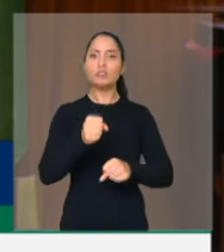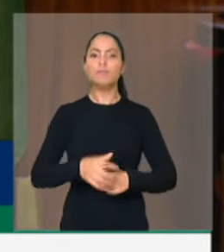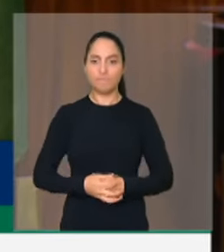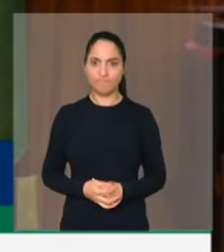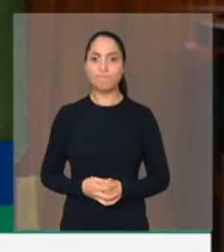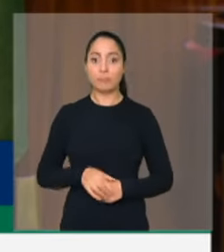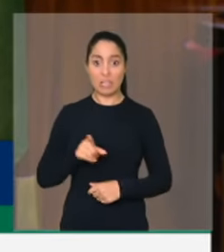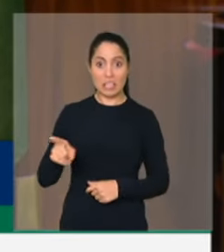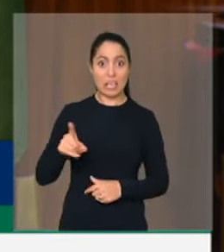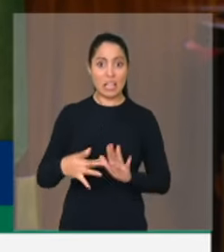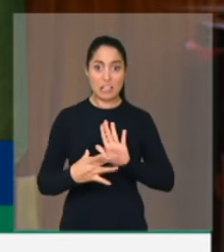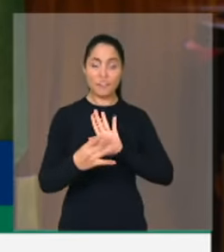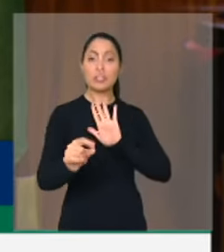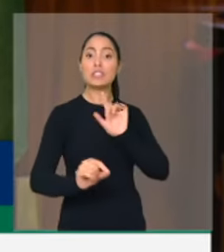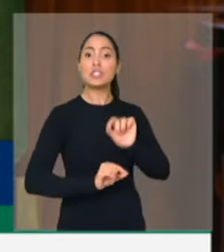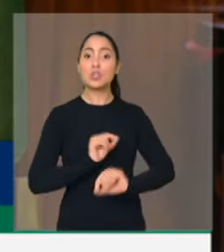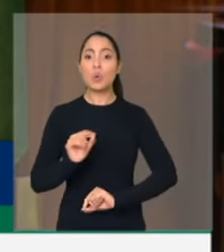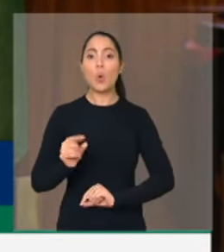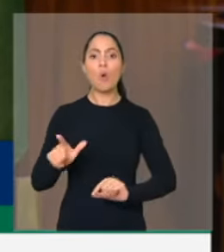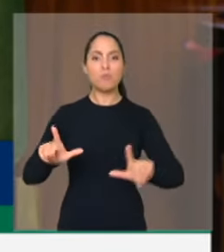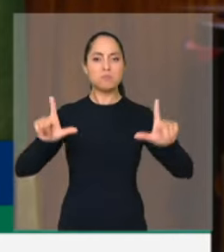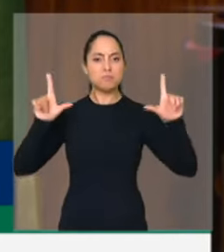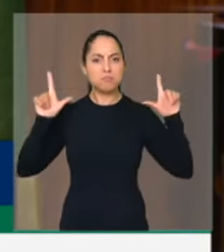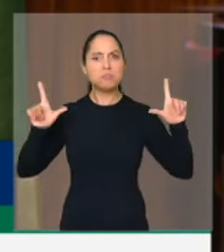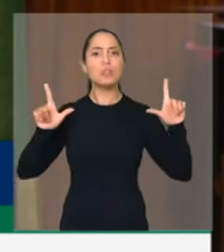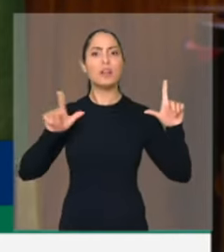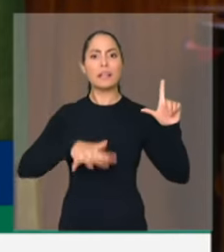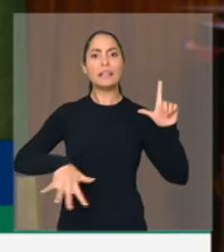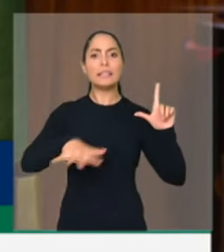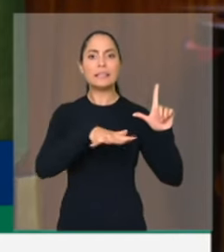NATURAL E BIOCOMBUSTÍVEIS, ANP. NOS GOVERNOS DO PRESIDENTE LULA E DA